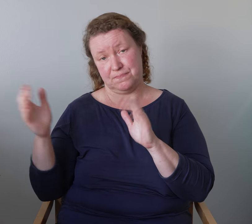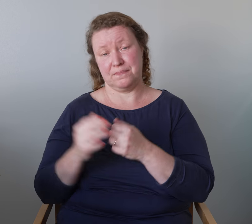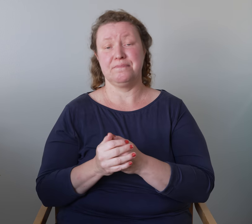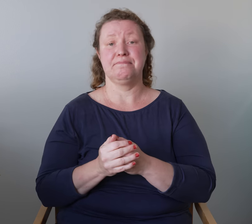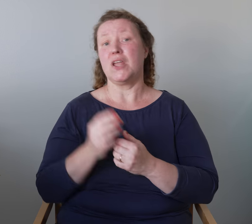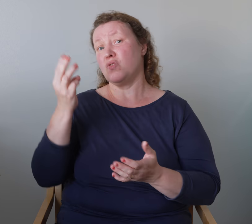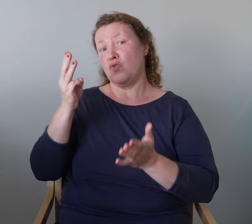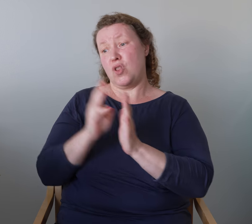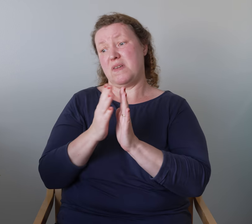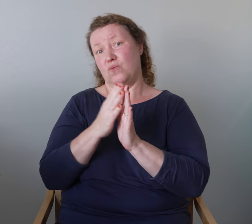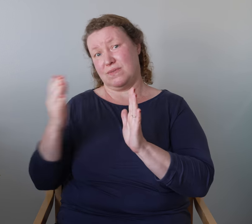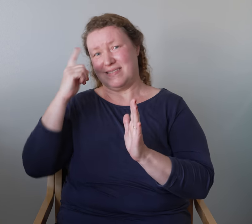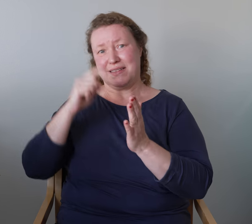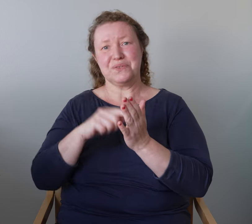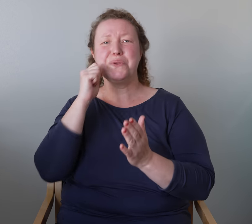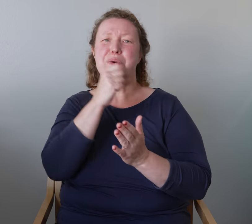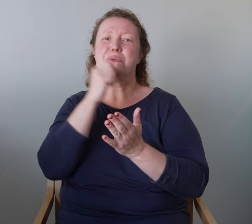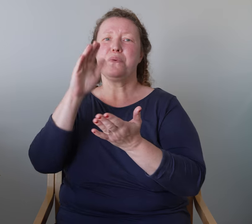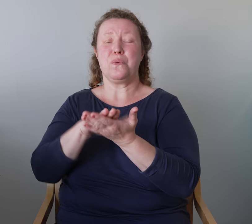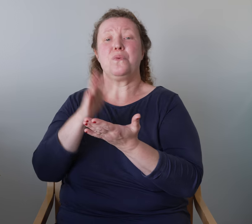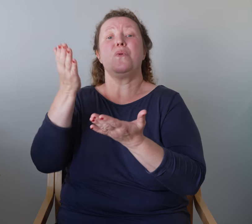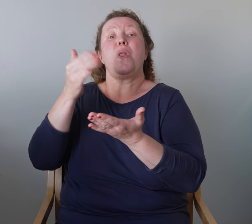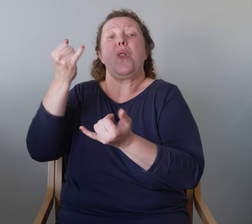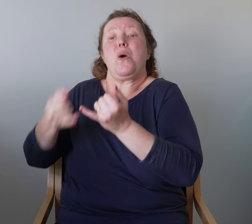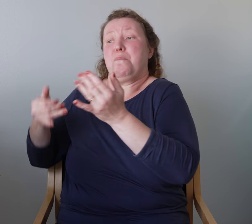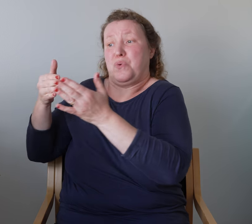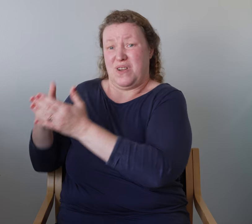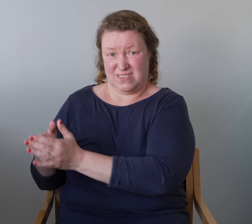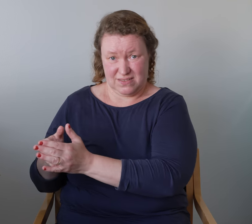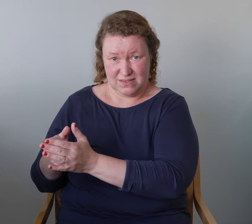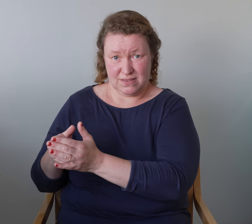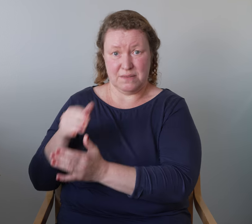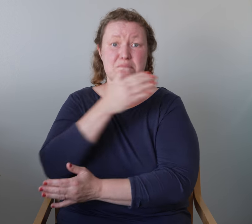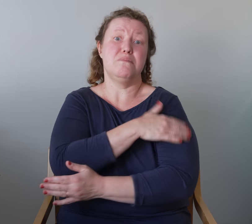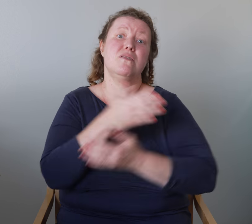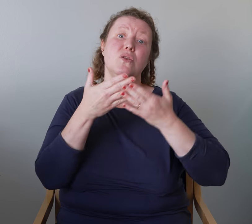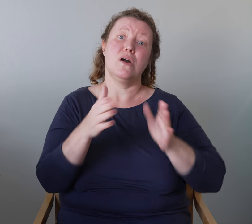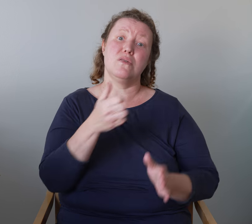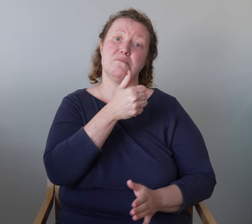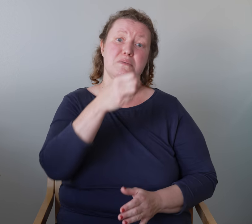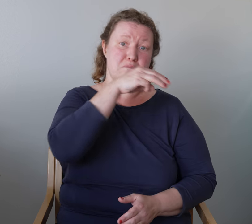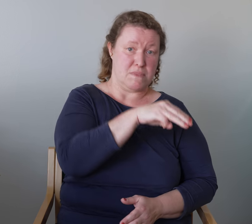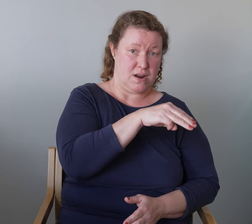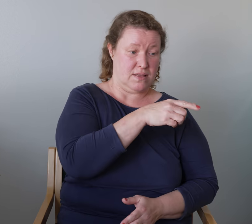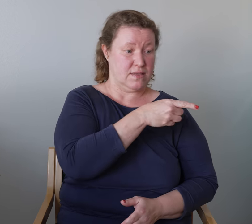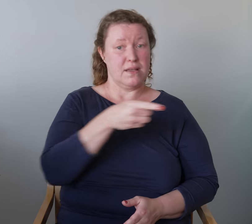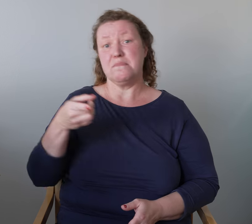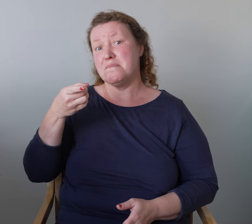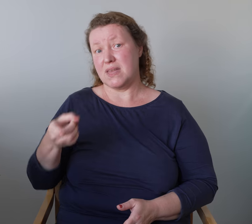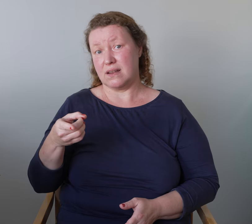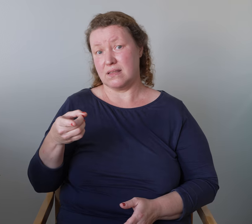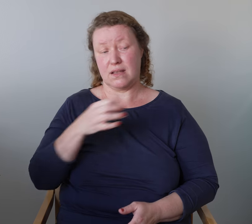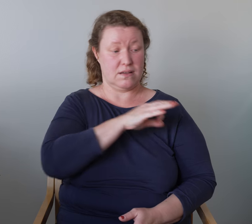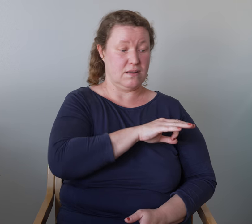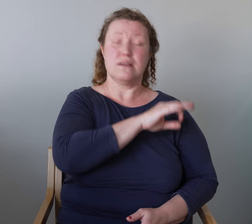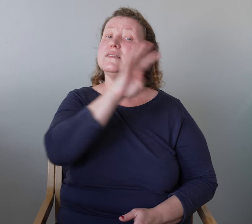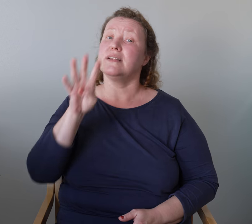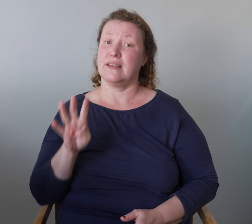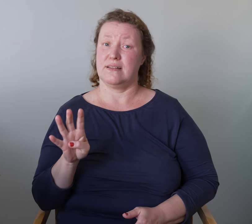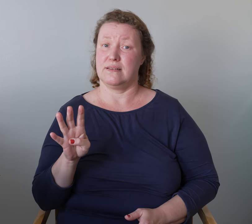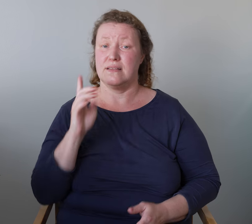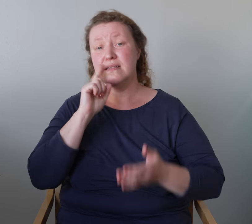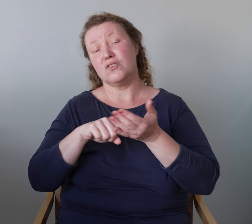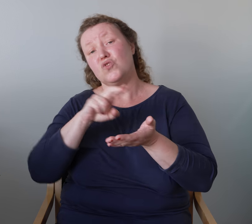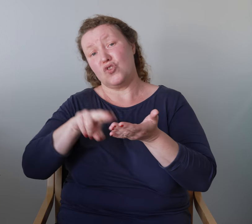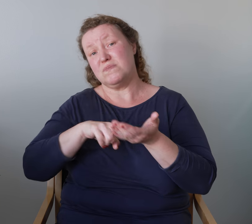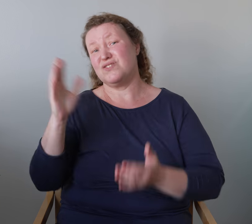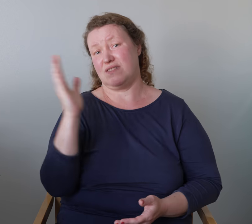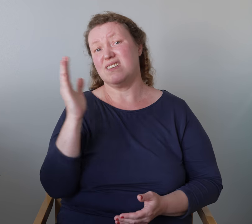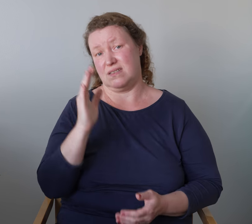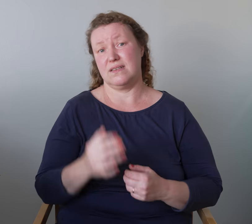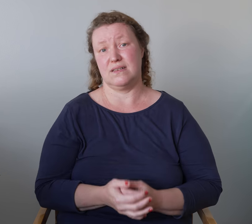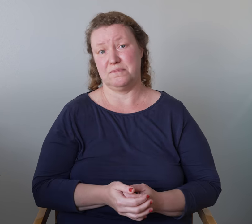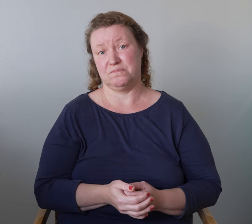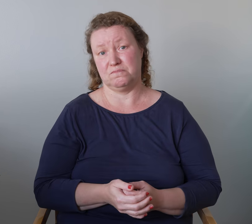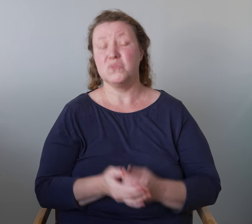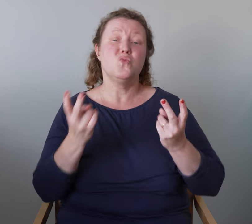Lokakuusta joulukuuhun, eli kolmen kuukauden ajan TPP on käytettävissä enää ma-pe klo 8-16.